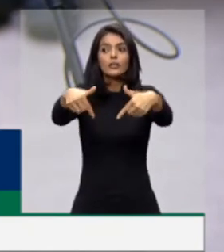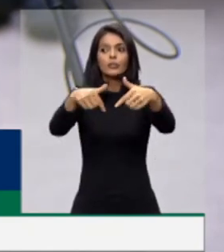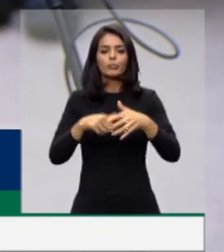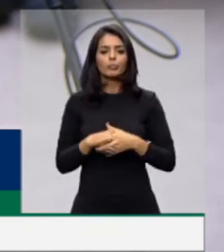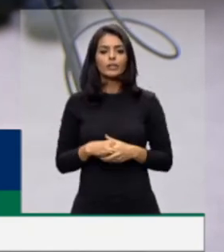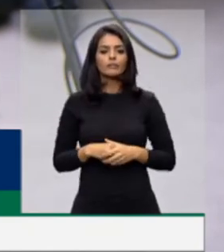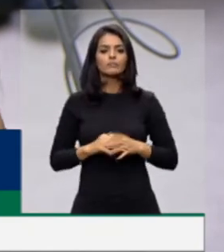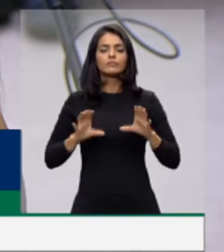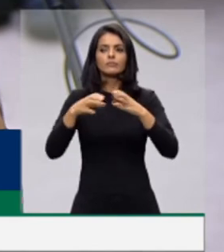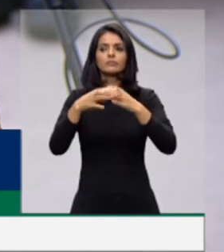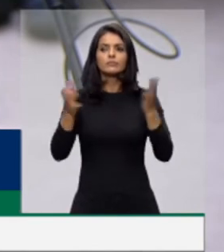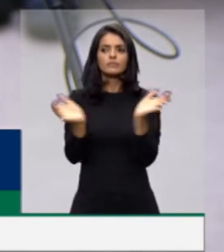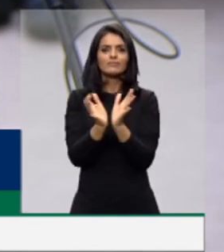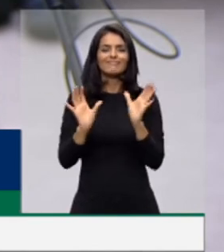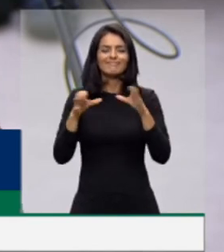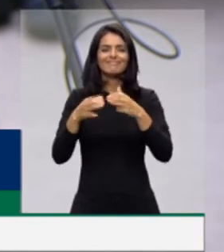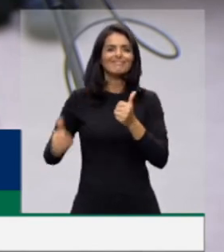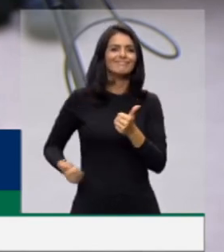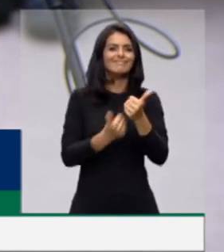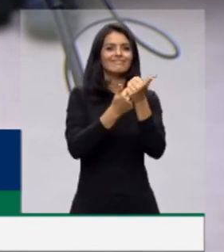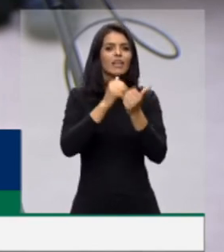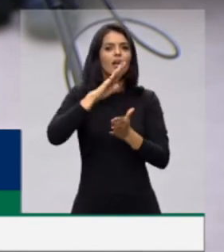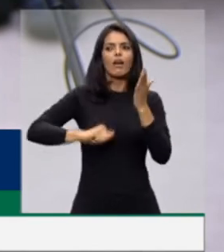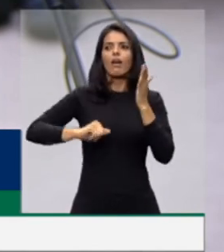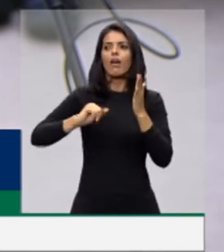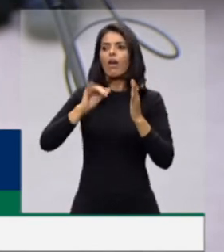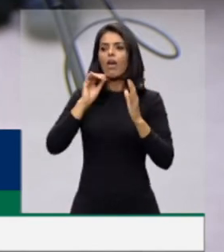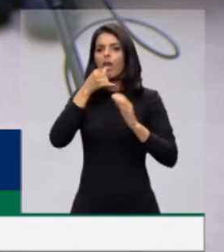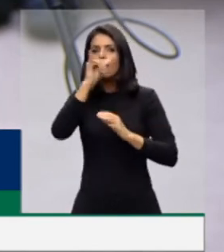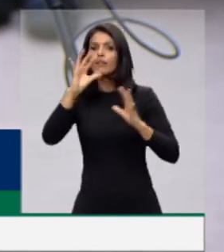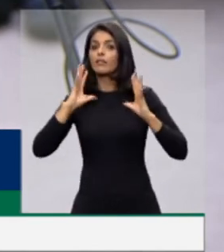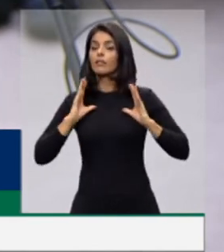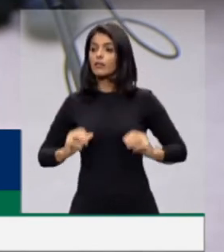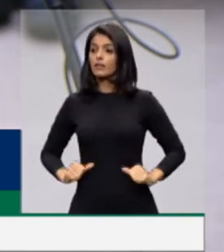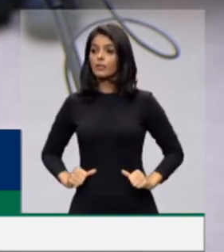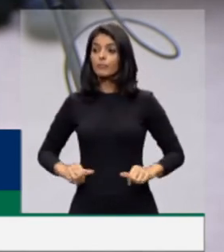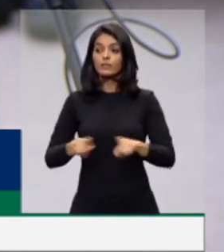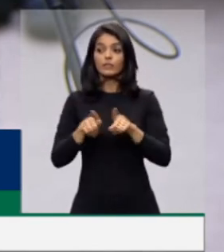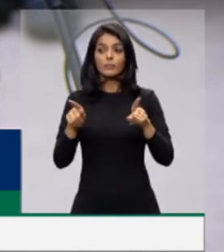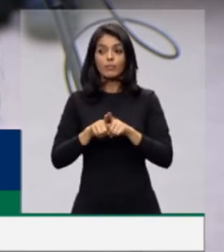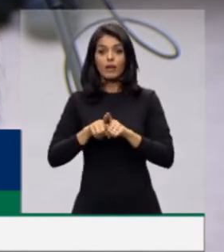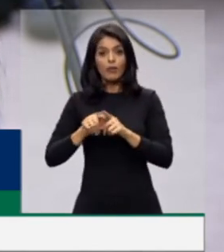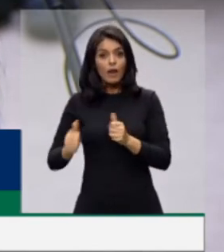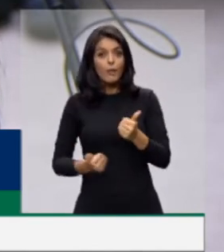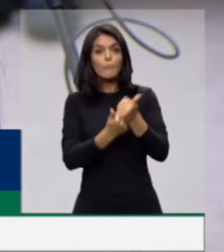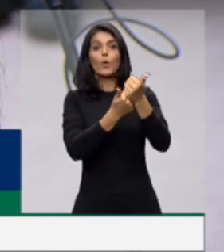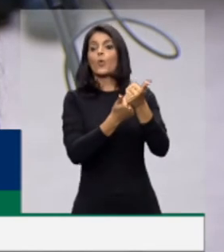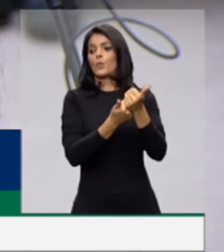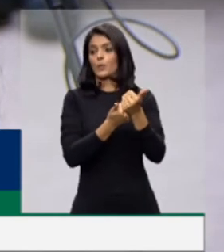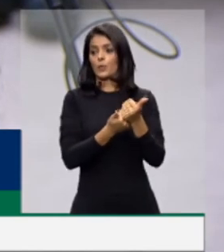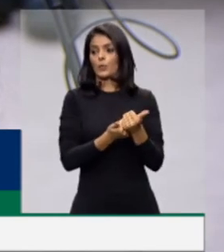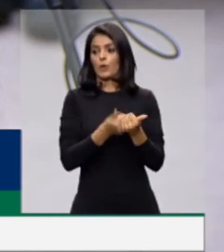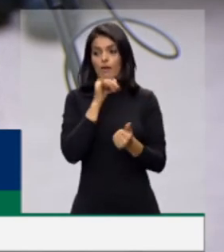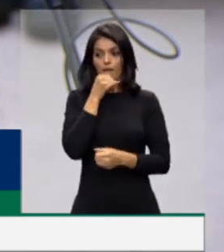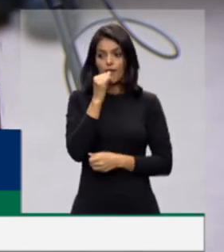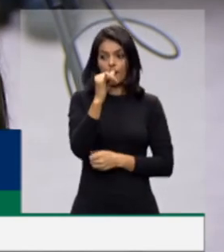GERADORES DE POLUIÇÃO TRIBUNAL SUPERIOR ELEITORAL LÓGICA QUE TEM LEVADO, ENTÃO PENSAR E AGIR LOCALMENTE,